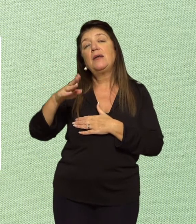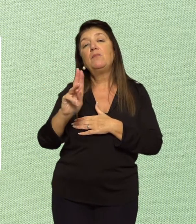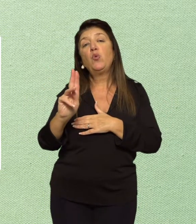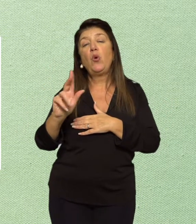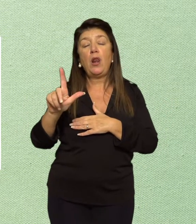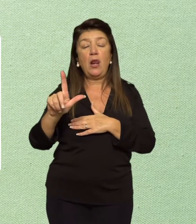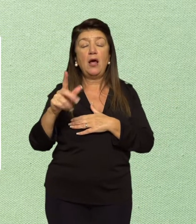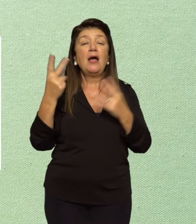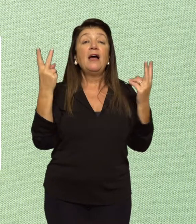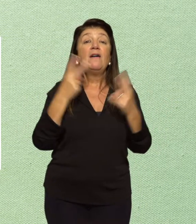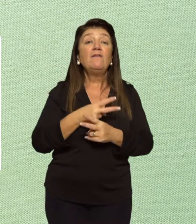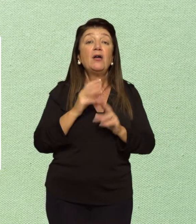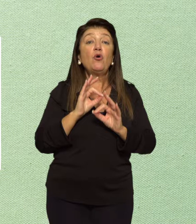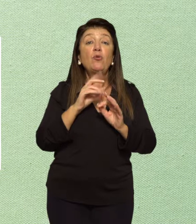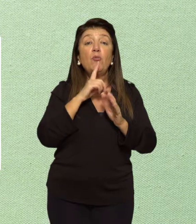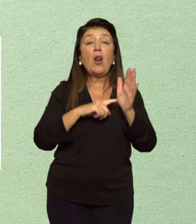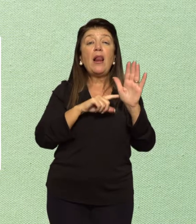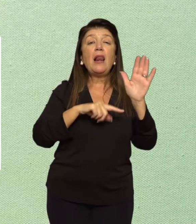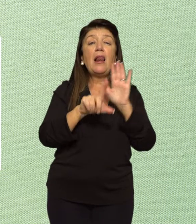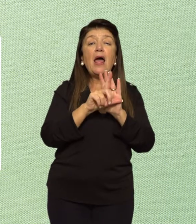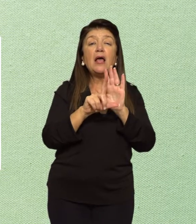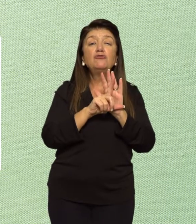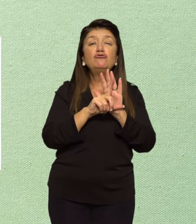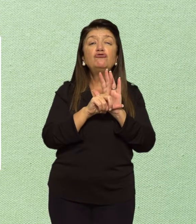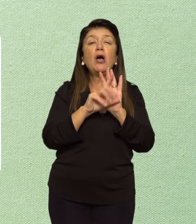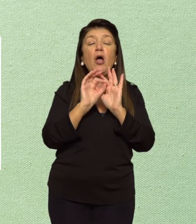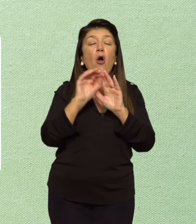che si chiama mi sembra contro il femminicidio, che è proprio successivo alla convenzione di Istanbul,